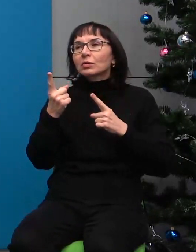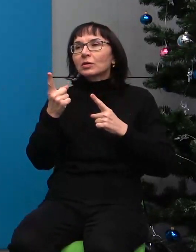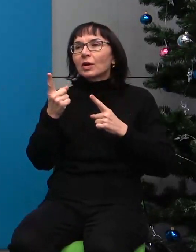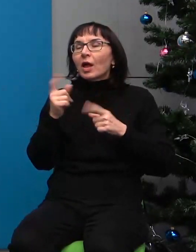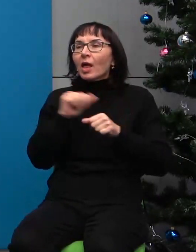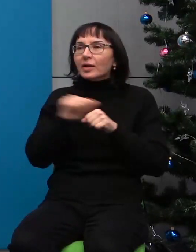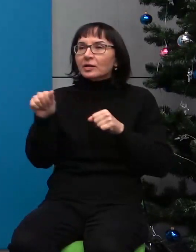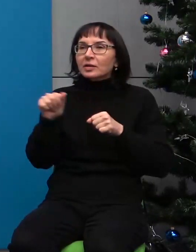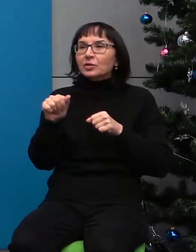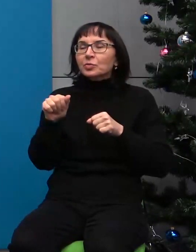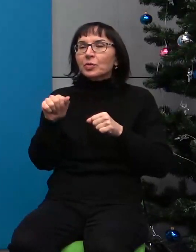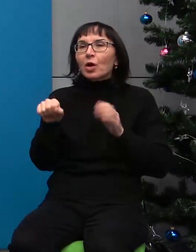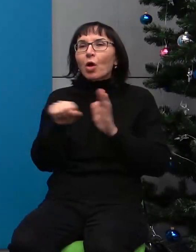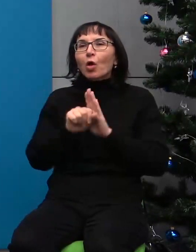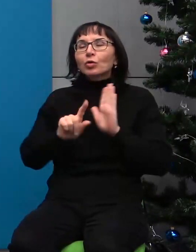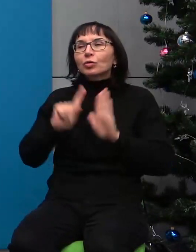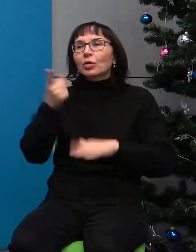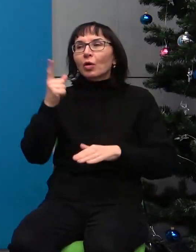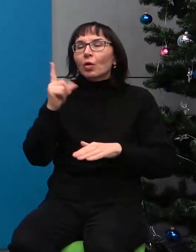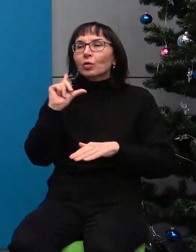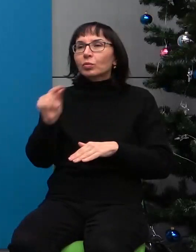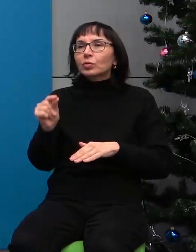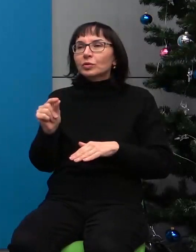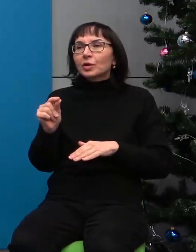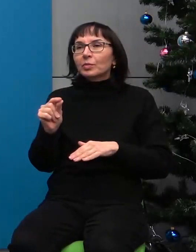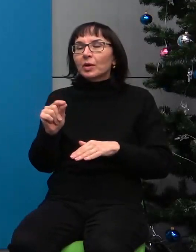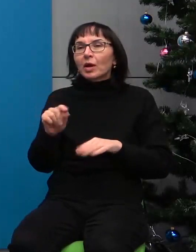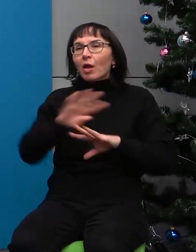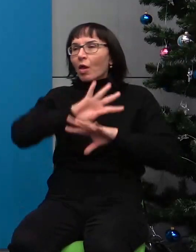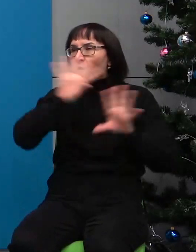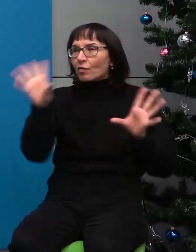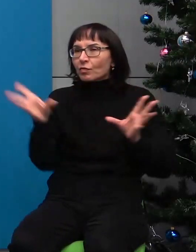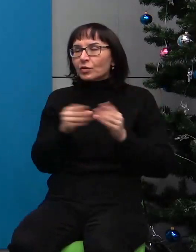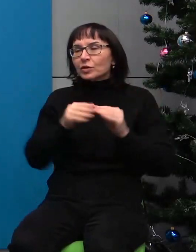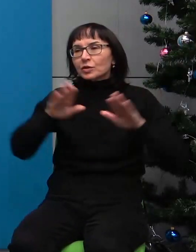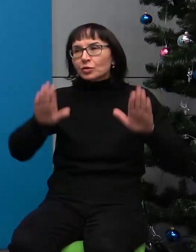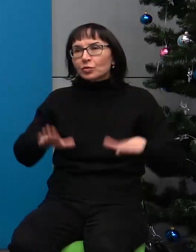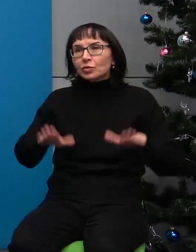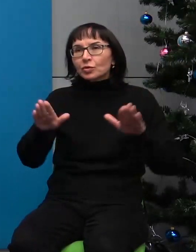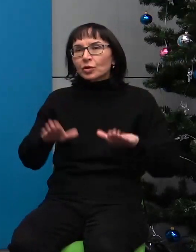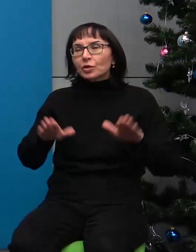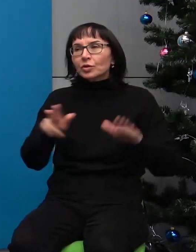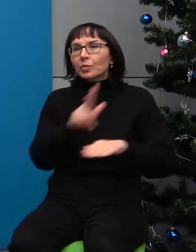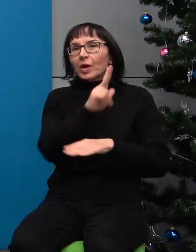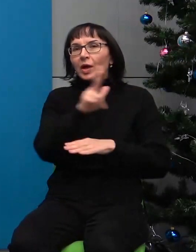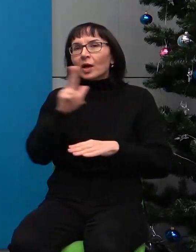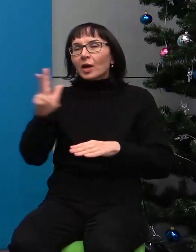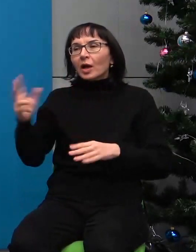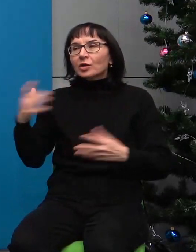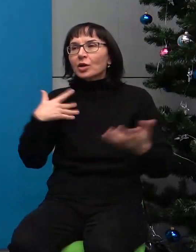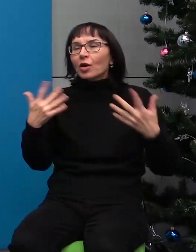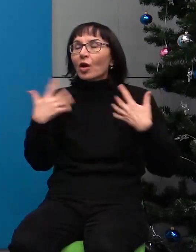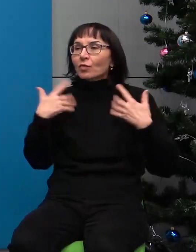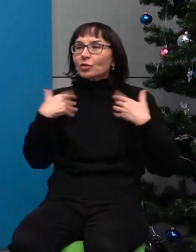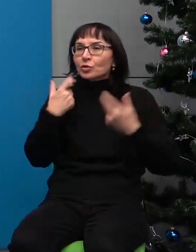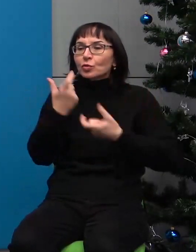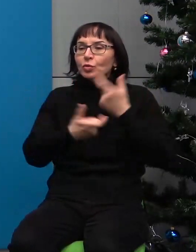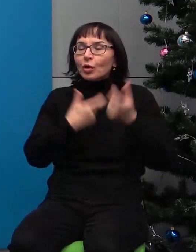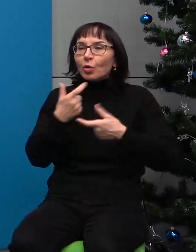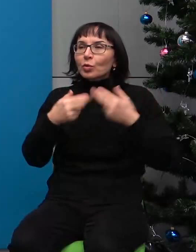ale prawda jest taka, że tak jak Państwo tu siedzimy wszyscy, każdy robi w życiu różne rzeczy i nie każdy byłby w stanie powiedzieć czemu dokładnie robi to, co robi.